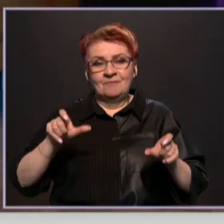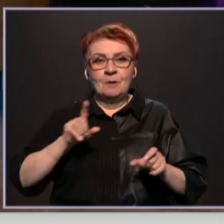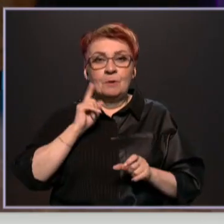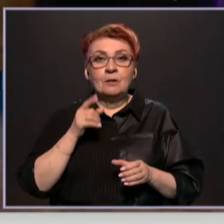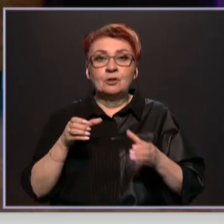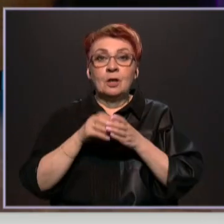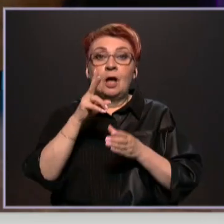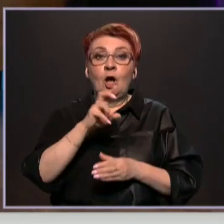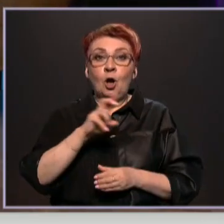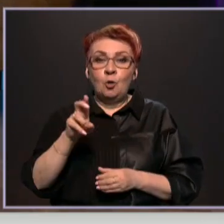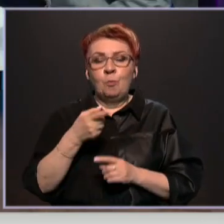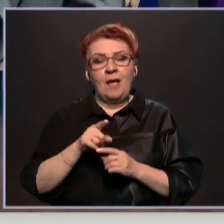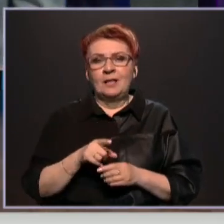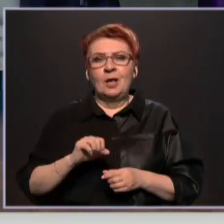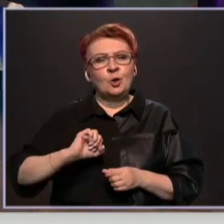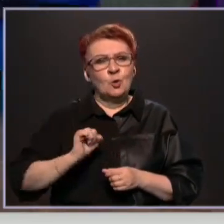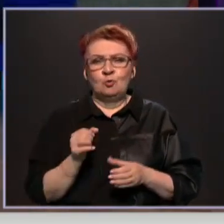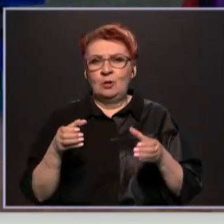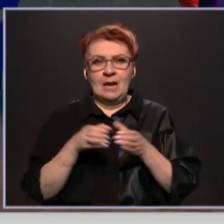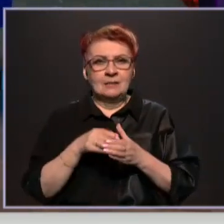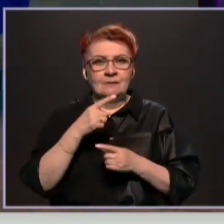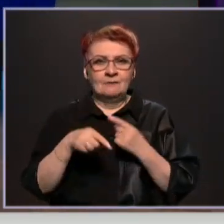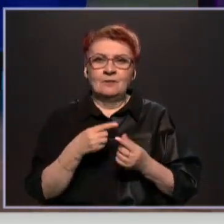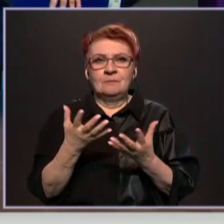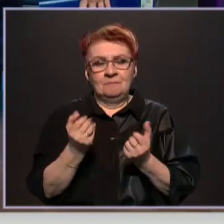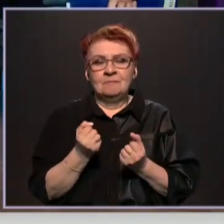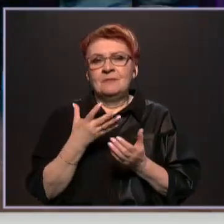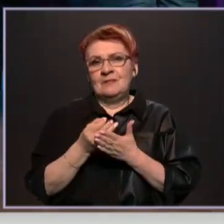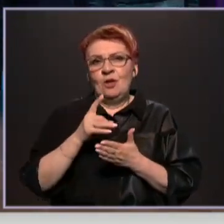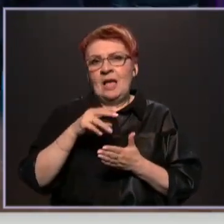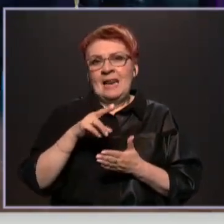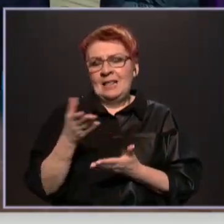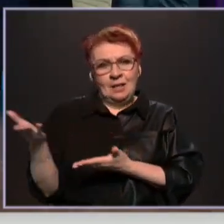клуб прихода это дружный коллектив всегда готовы принять свои ряды всех желающих но